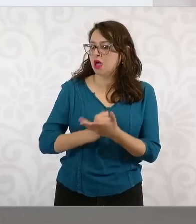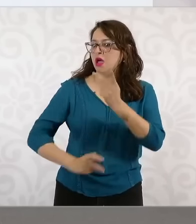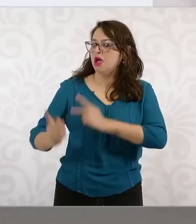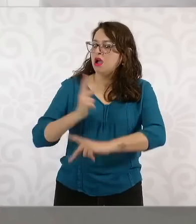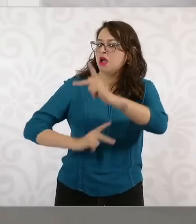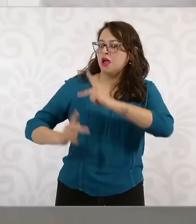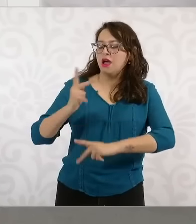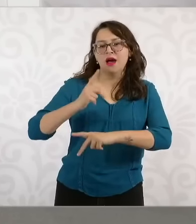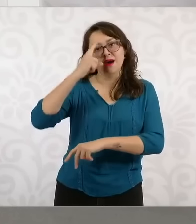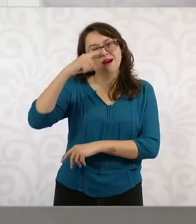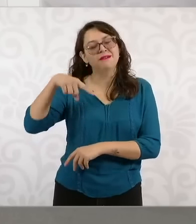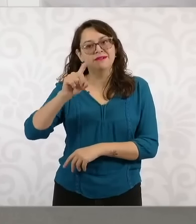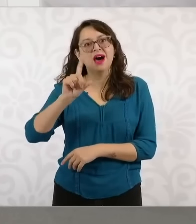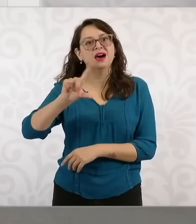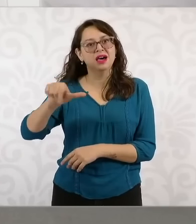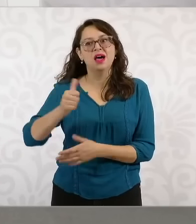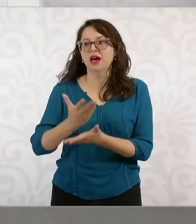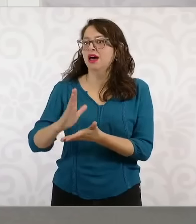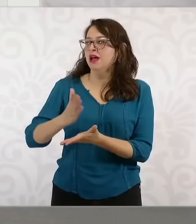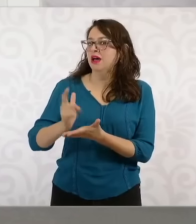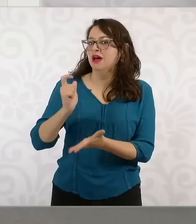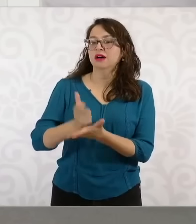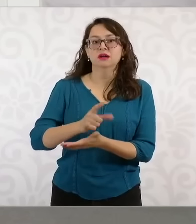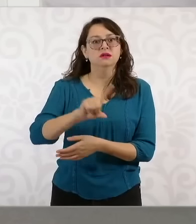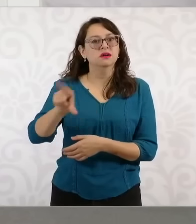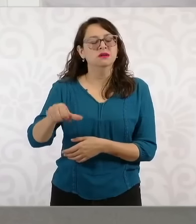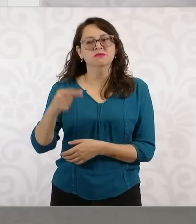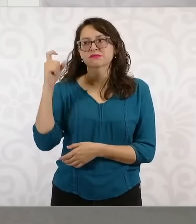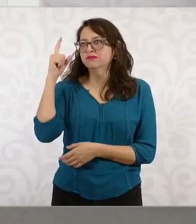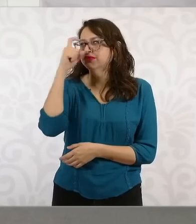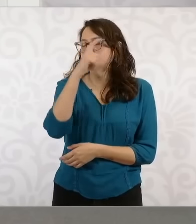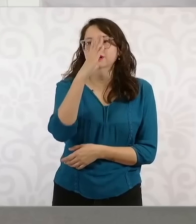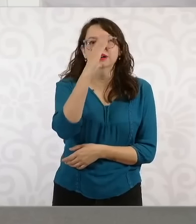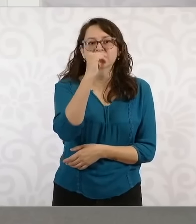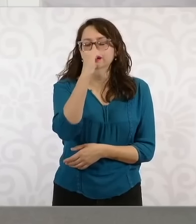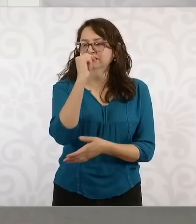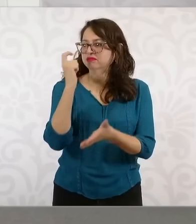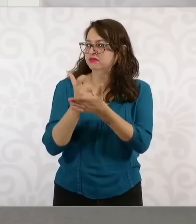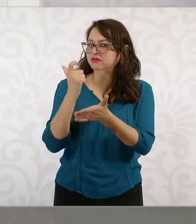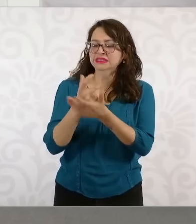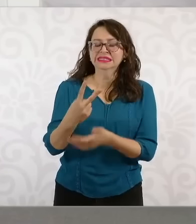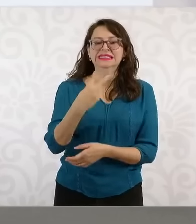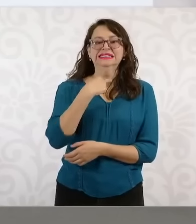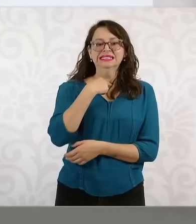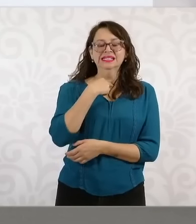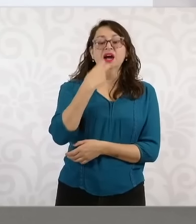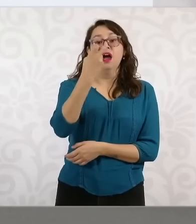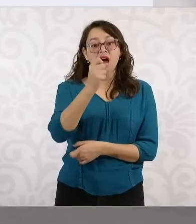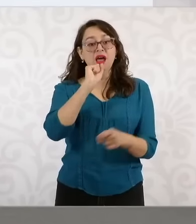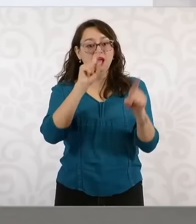que parecían que ya eran impagables. Seguimos adelante. Bueno, esta es la ubicación y como se